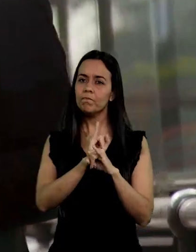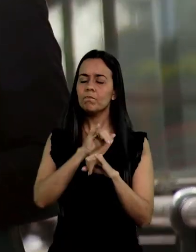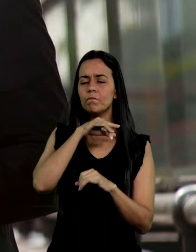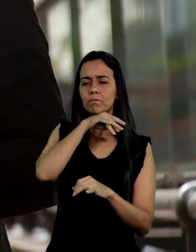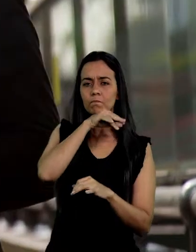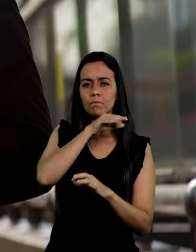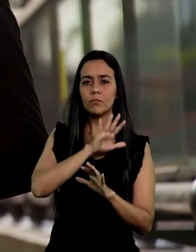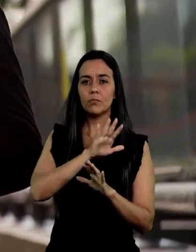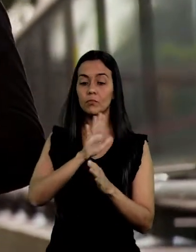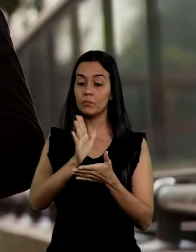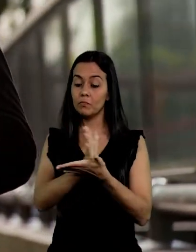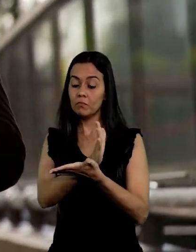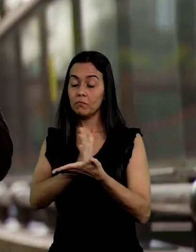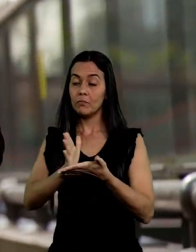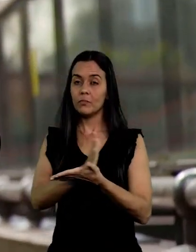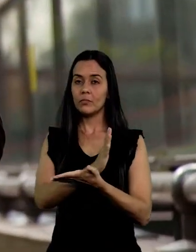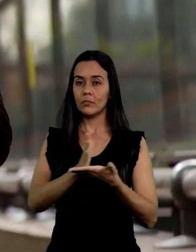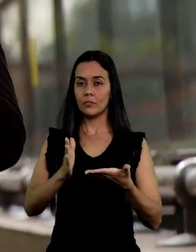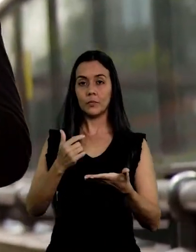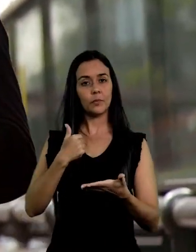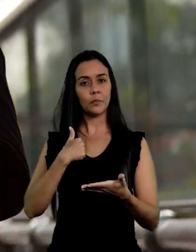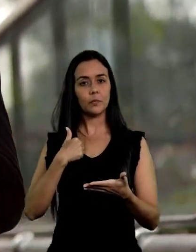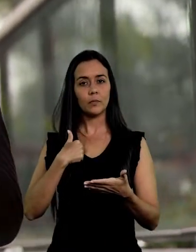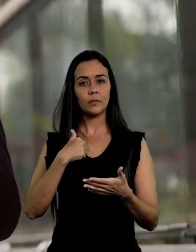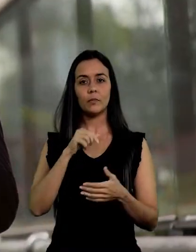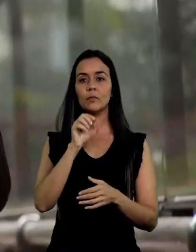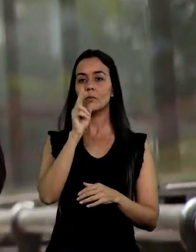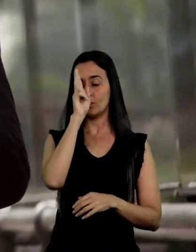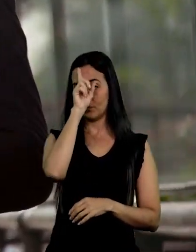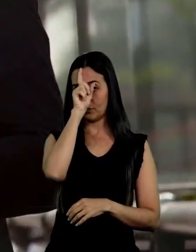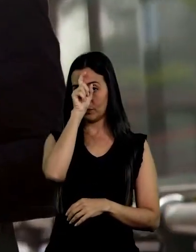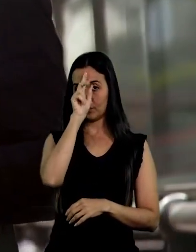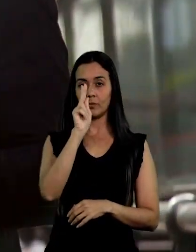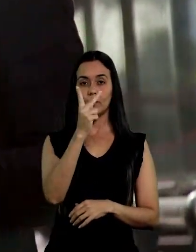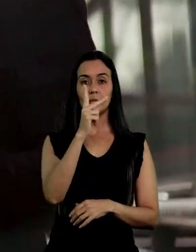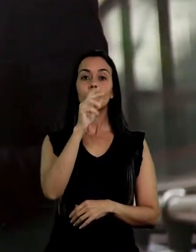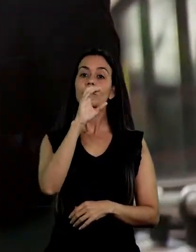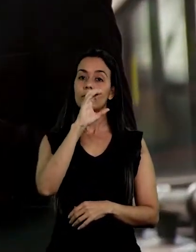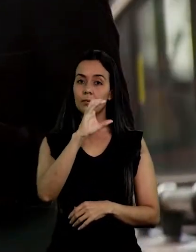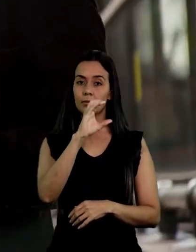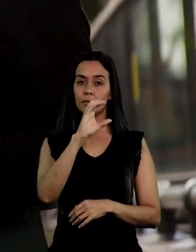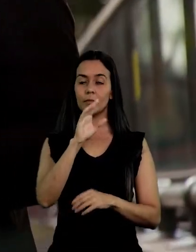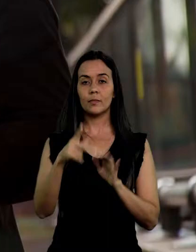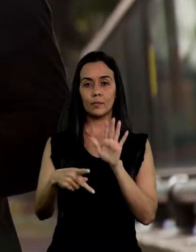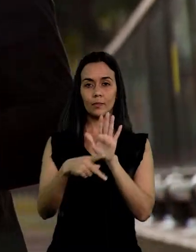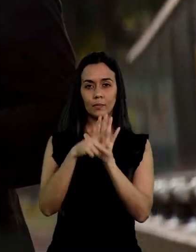eu lembro bastante que eu fiquei um pouco na enfermaria do HC de psiquiatria do Covid, né?